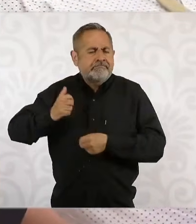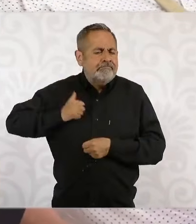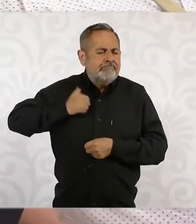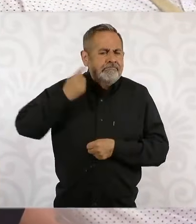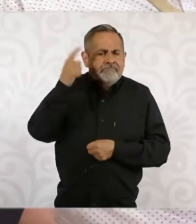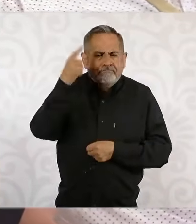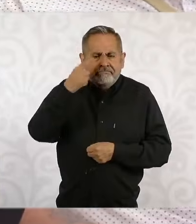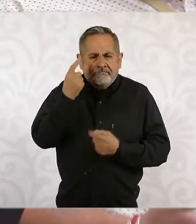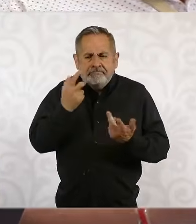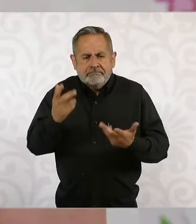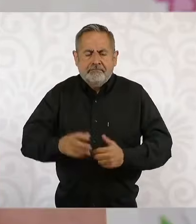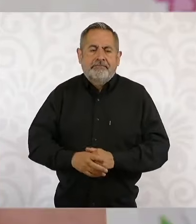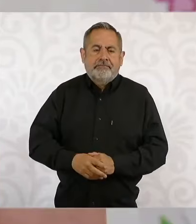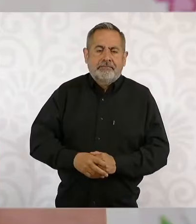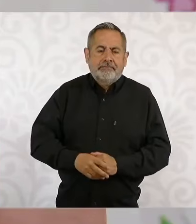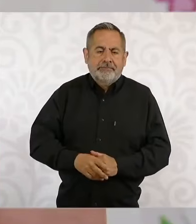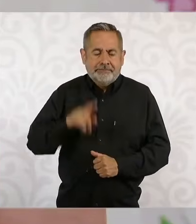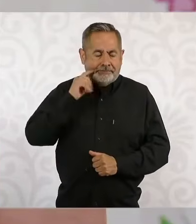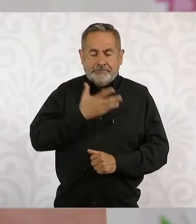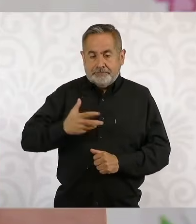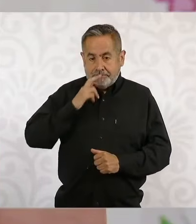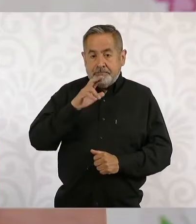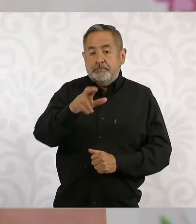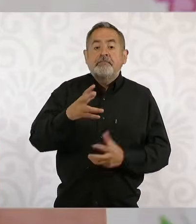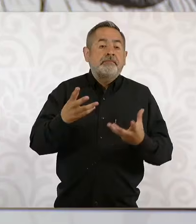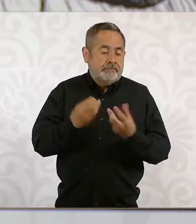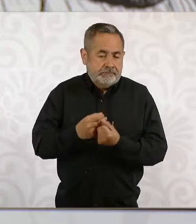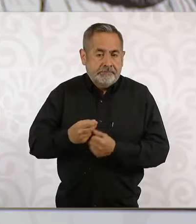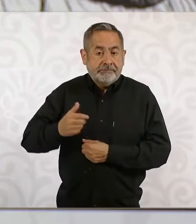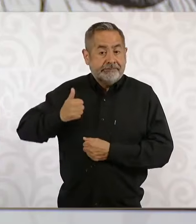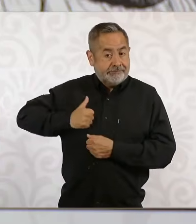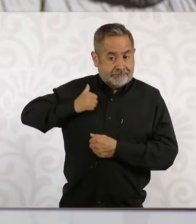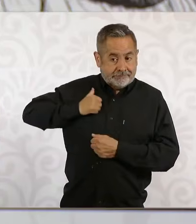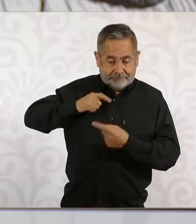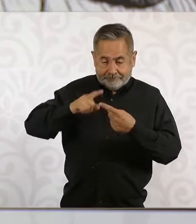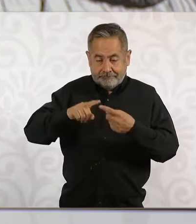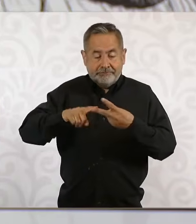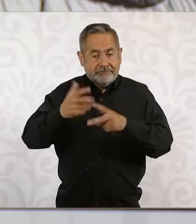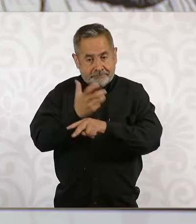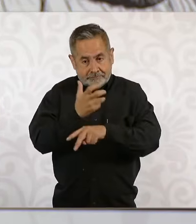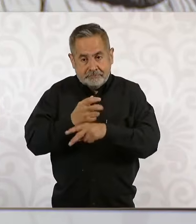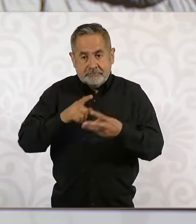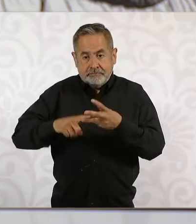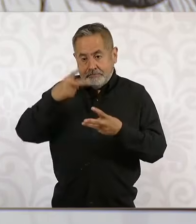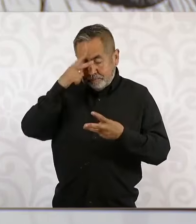Bueno, con Canadá tenemos el tratado comercial de los tres países de Norteamérica, Canadá, Estados